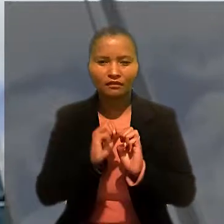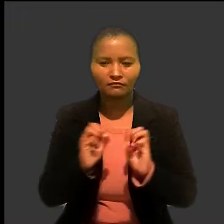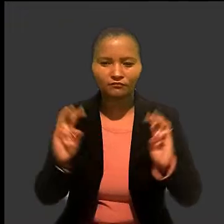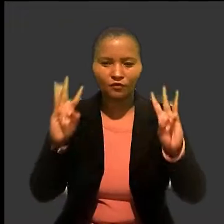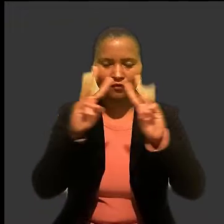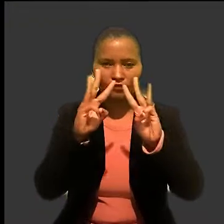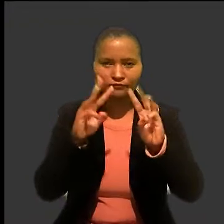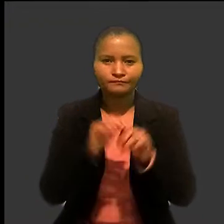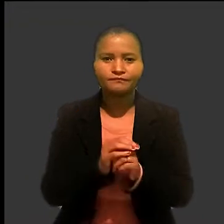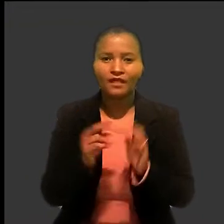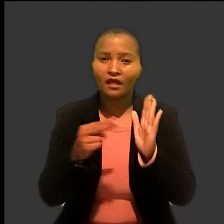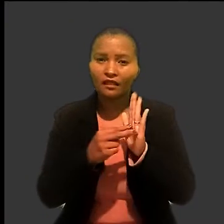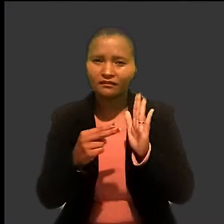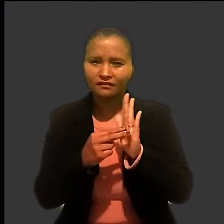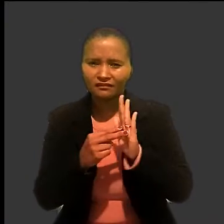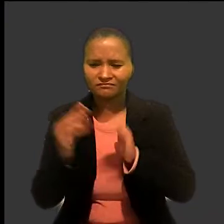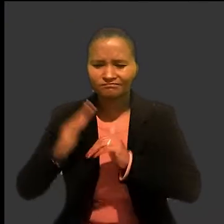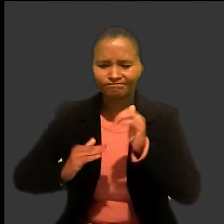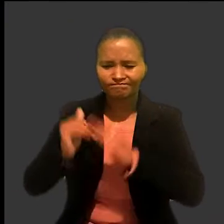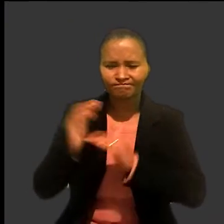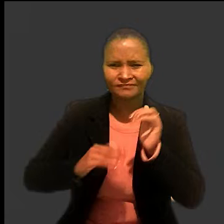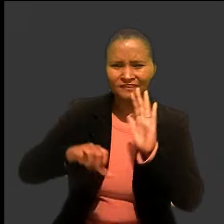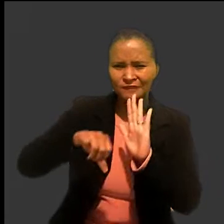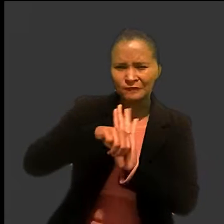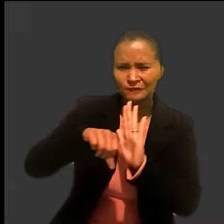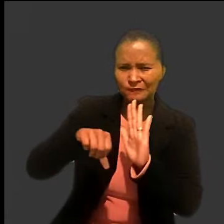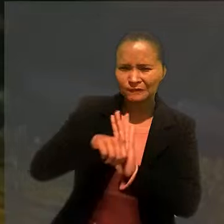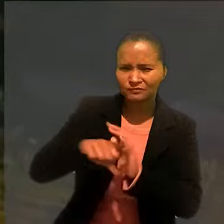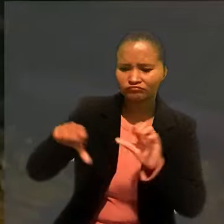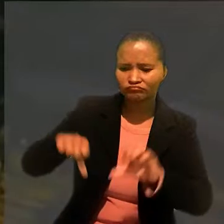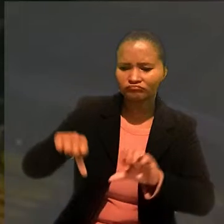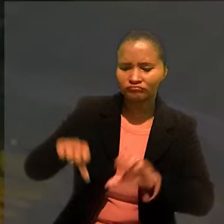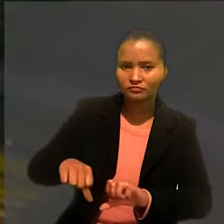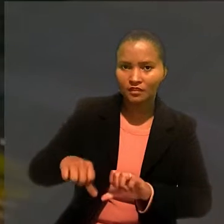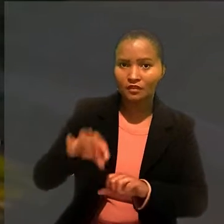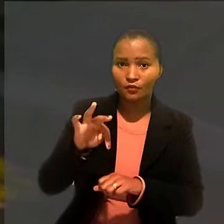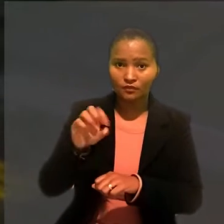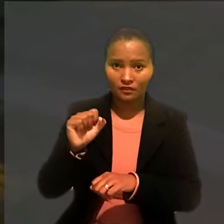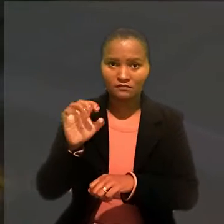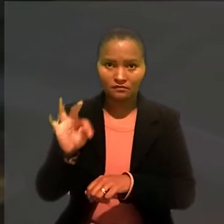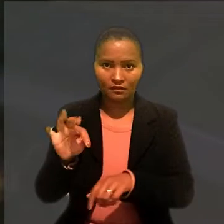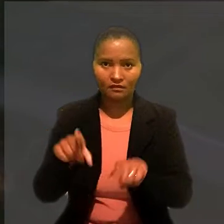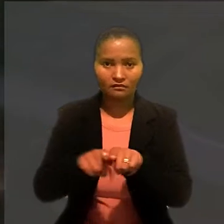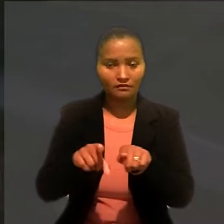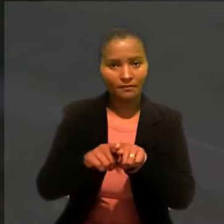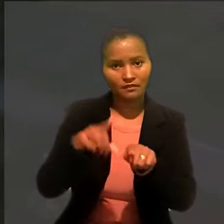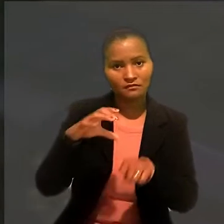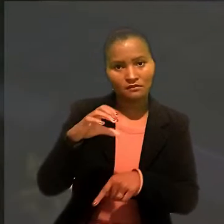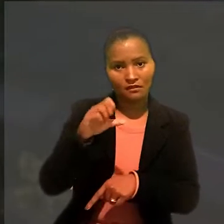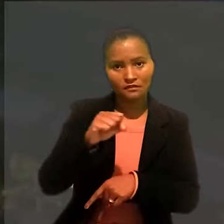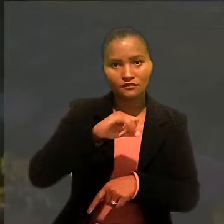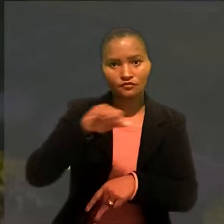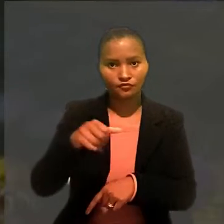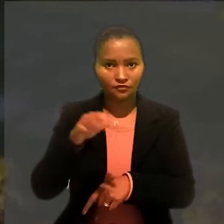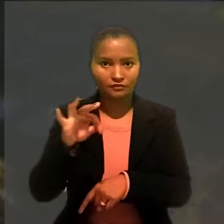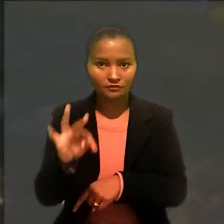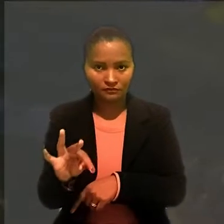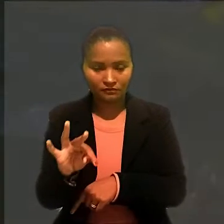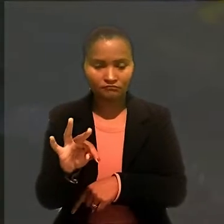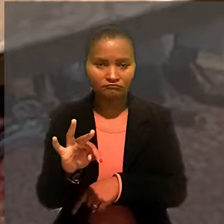Atenta a esta prática criminosa e degradante, o Tribunal Superior do Trabalho e o Conselho Superior da Justiça do Trabalho